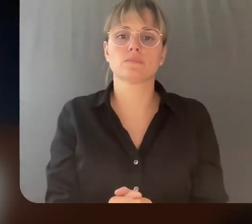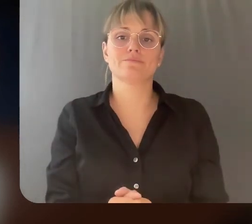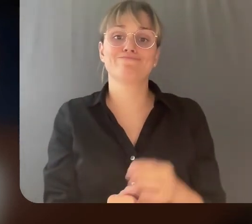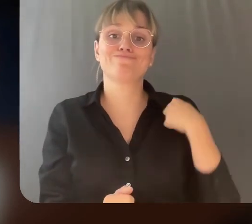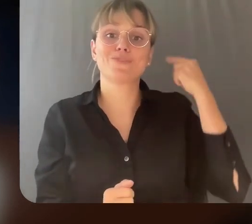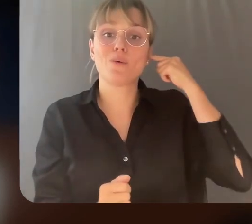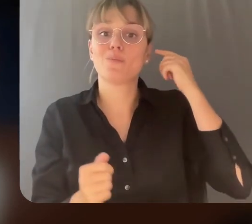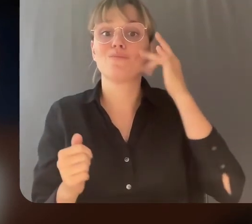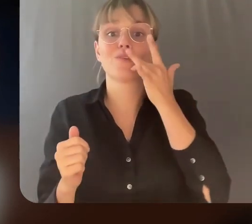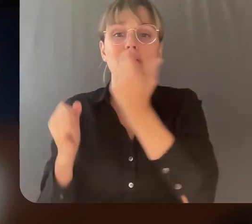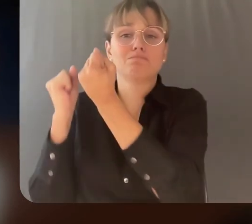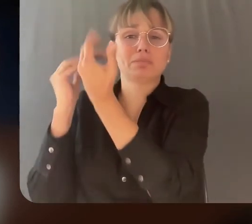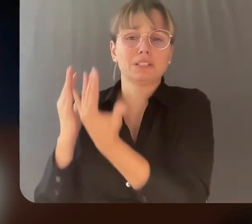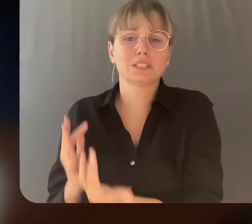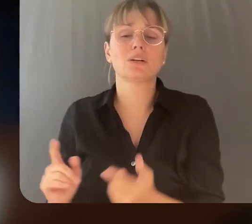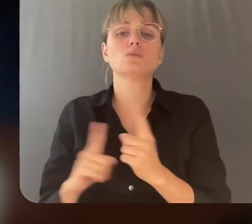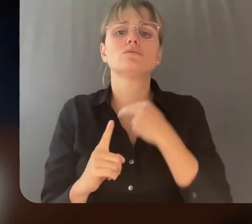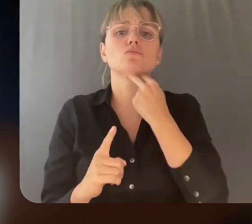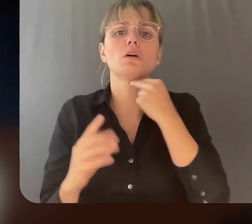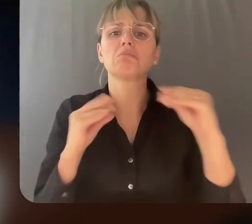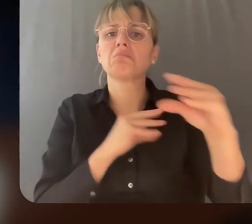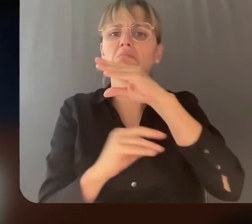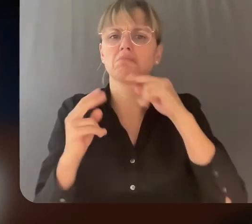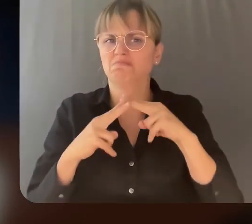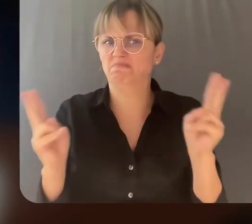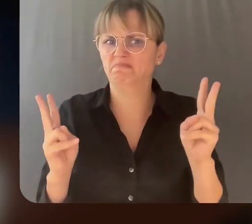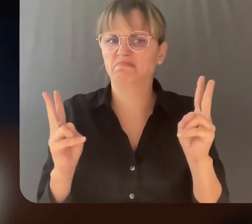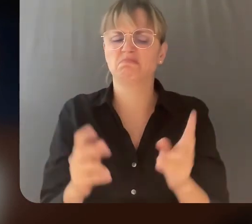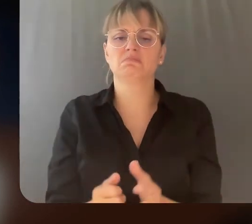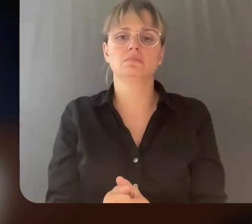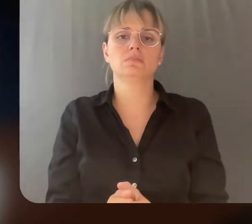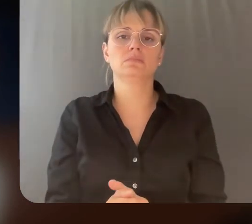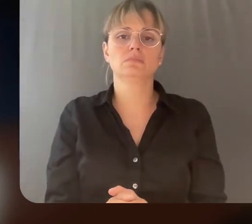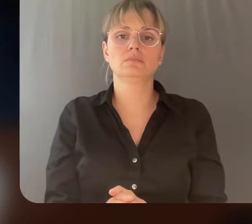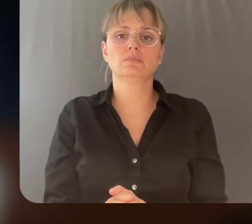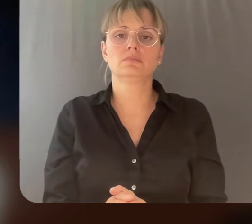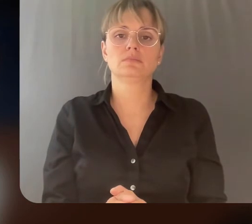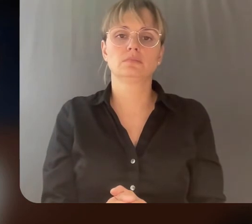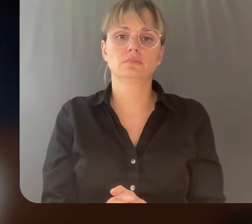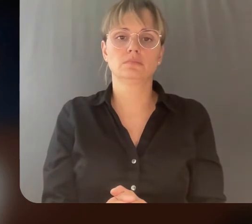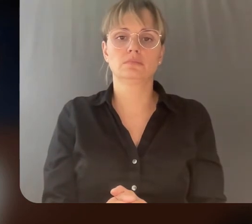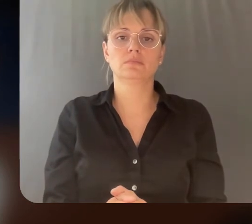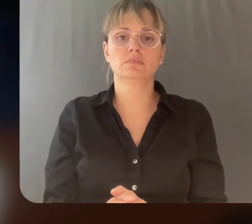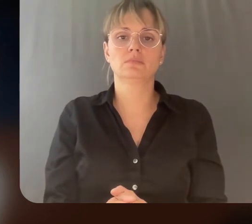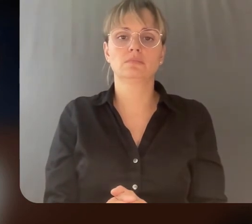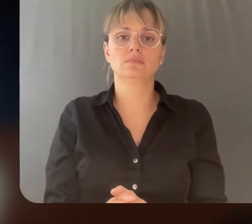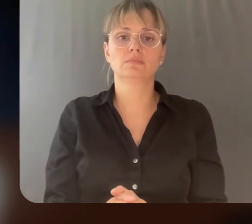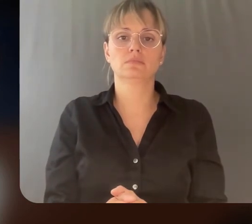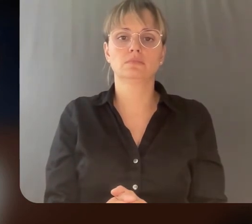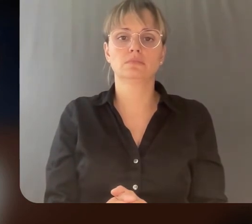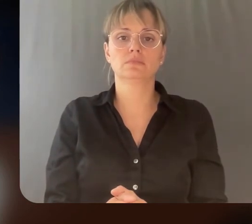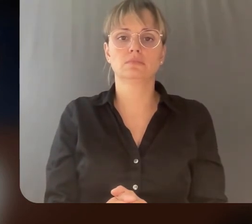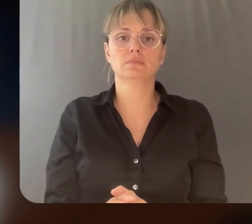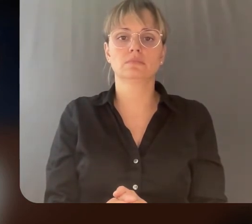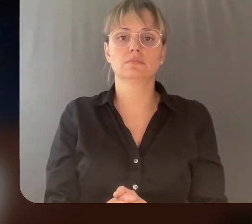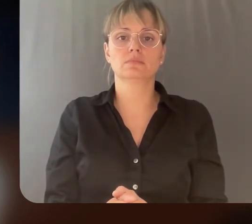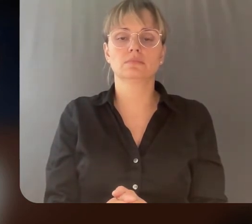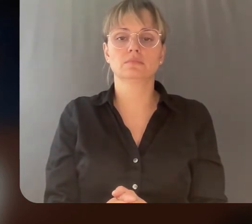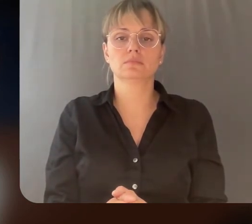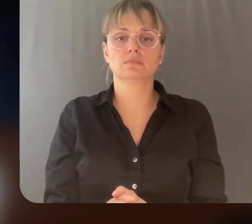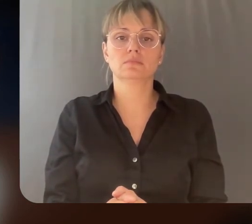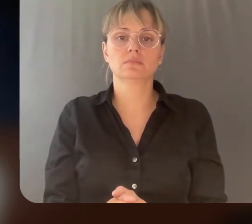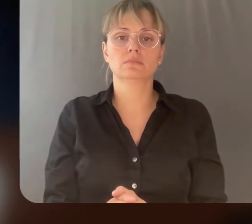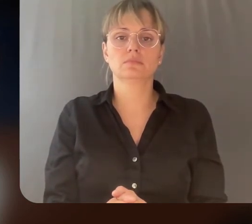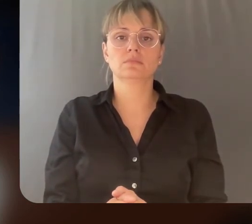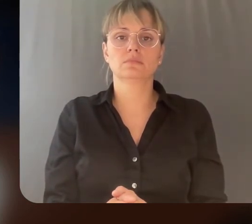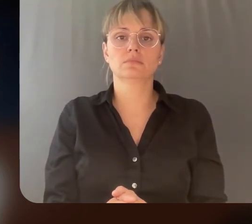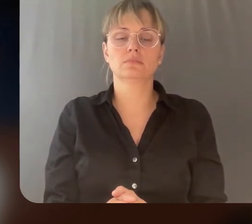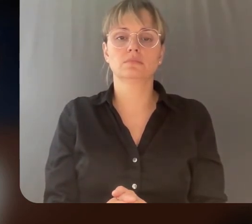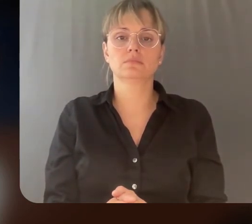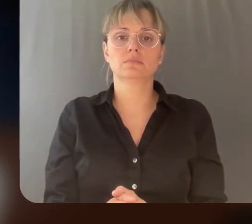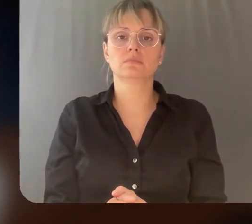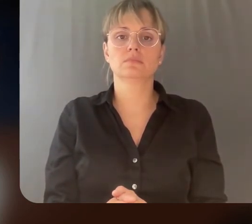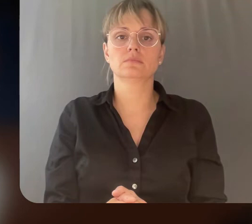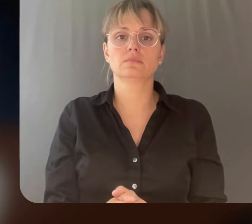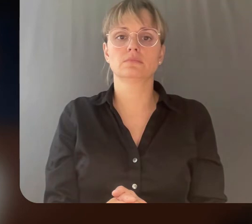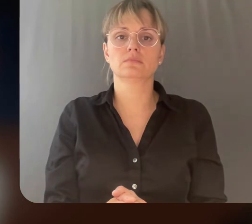Tu réponds : « J'ai entendu des bris de verre et des voix inconnues ».